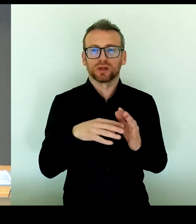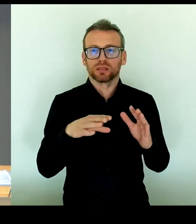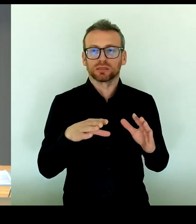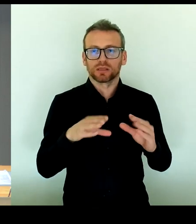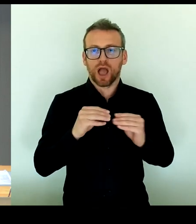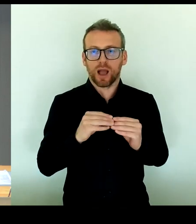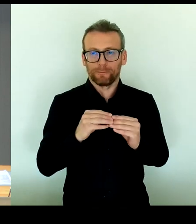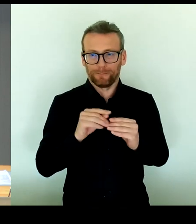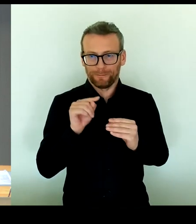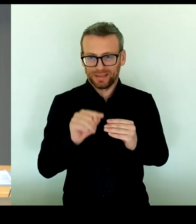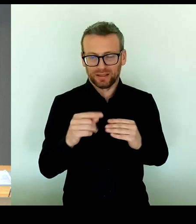Bitte sehr, Frau Kampp.(Rednerwechsel)